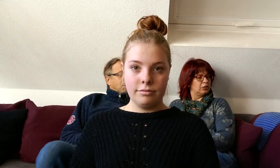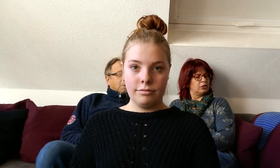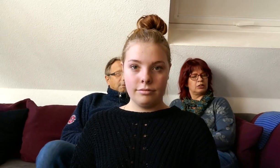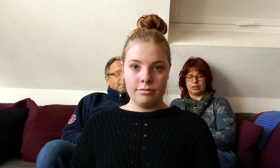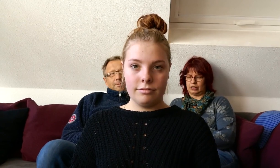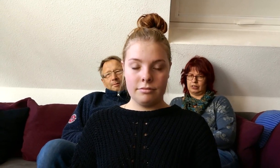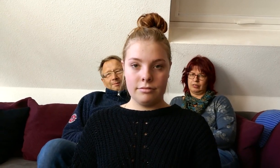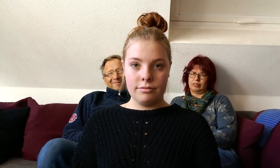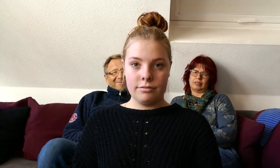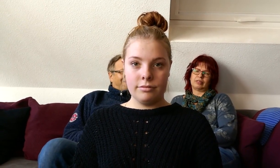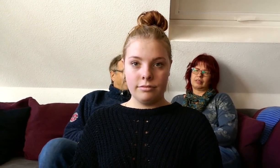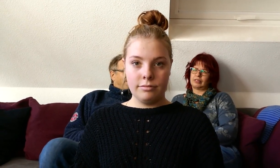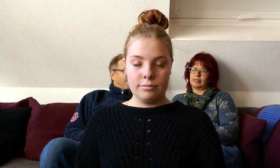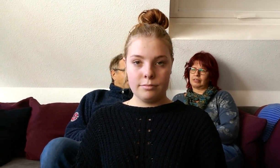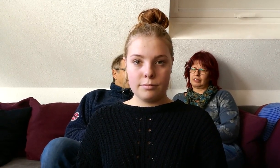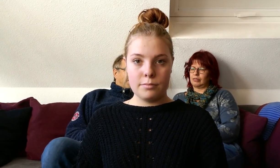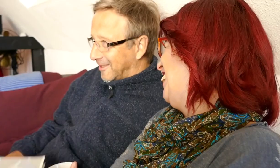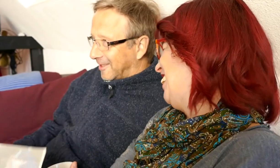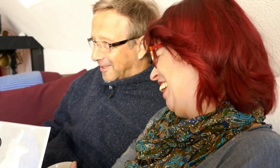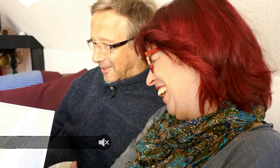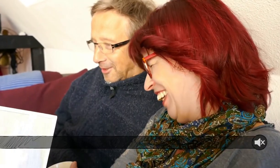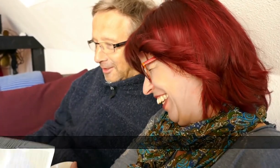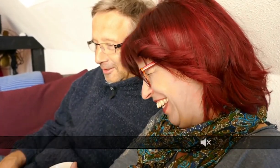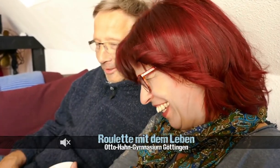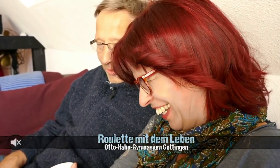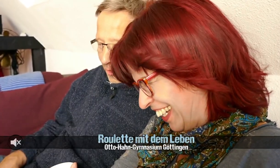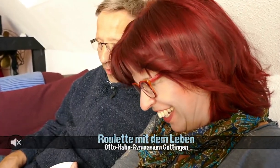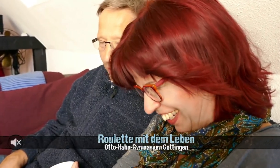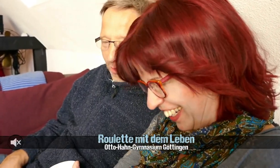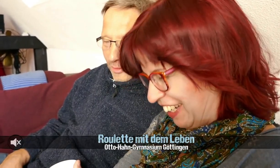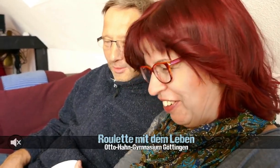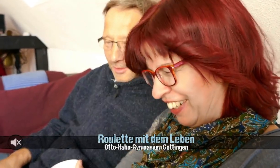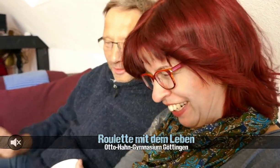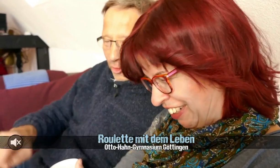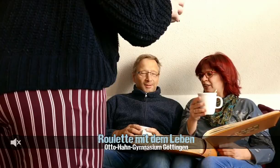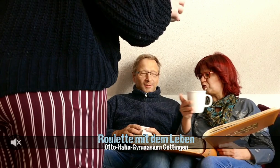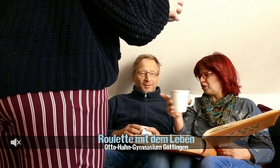*Klaviermusik* Ich bekomme sehr viel Unterstützung von meinen Eltern. Obwohl ich sie, seit ich ausgezogen bin, nicht mehr so oft sehe.